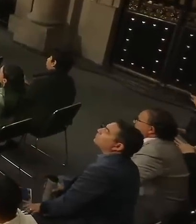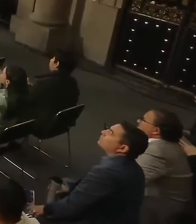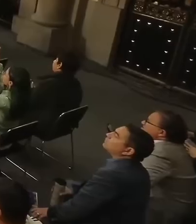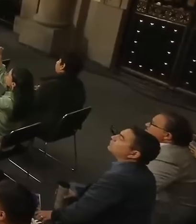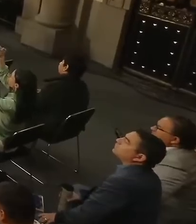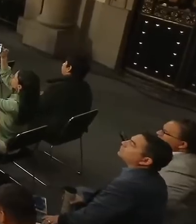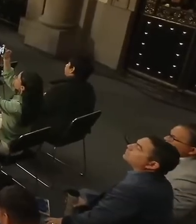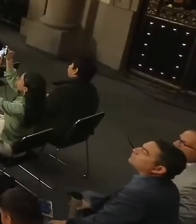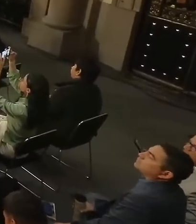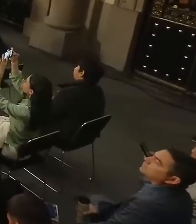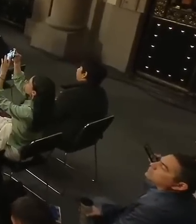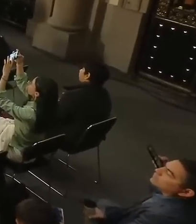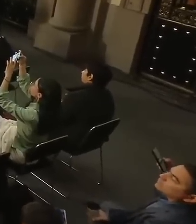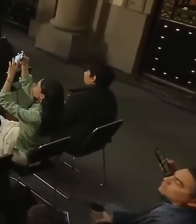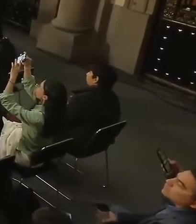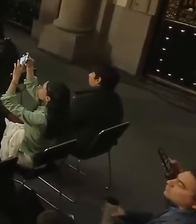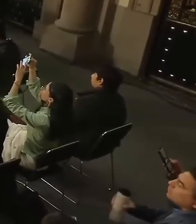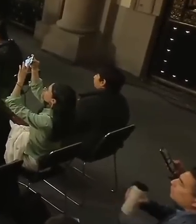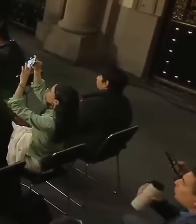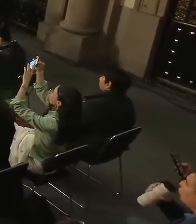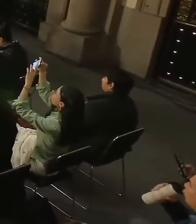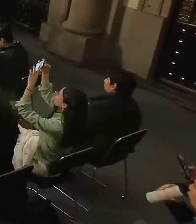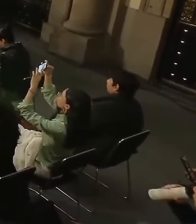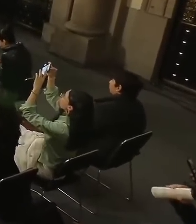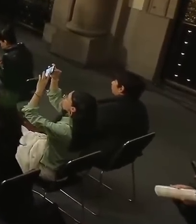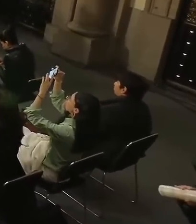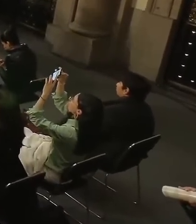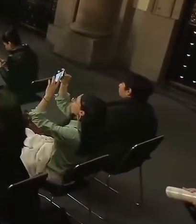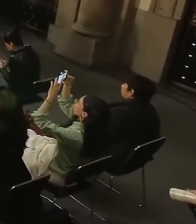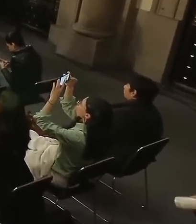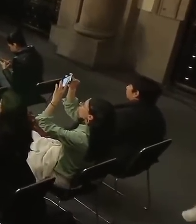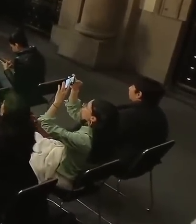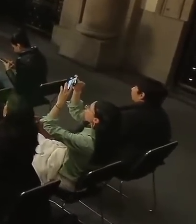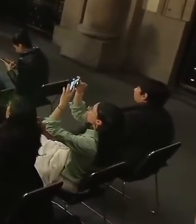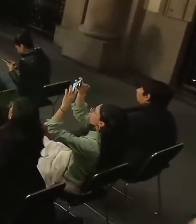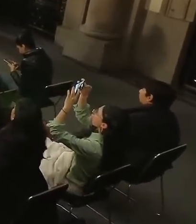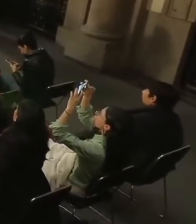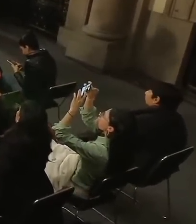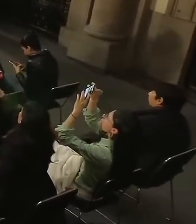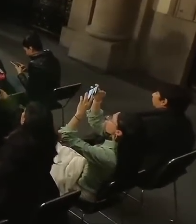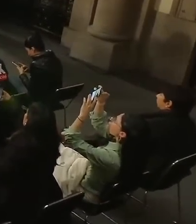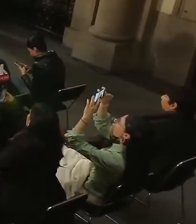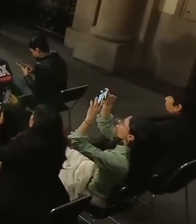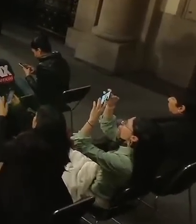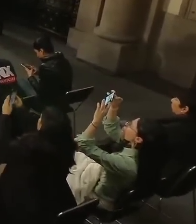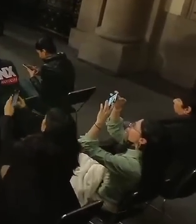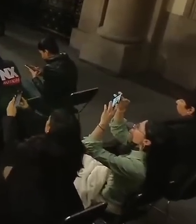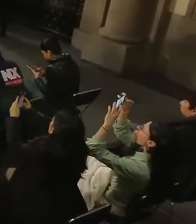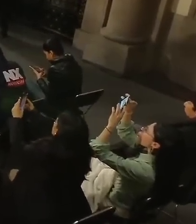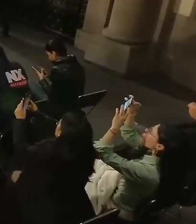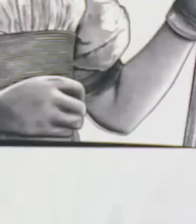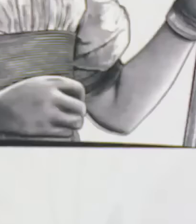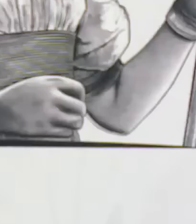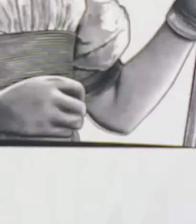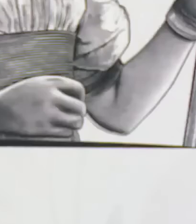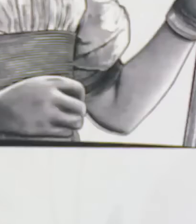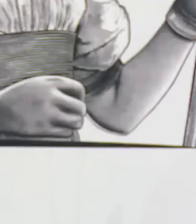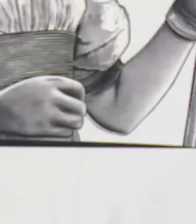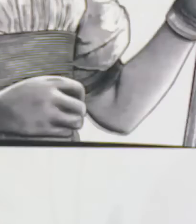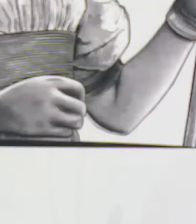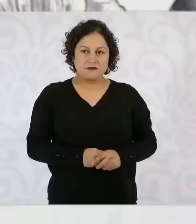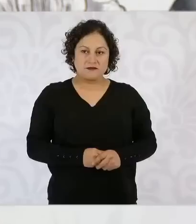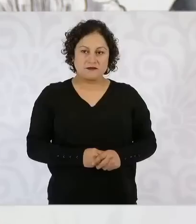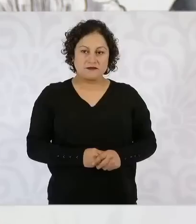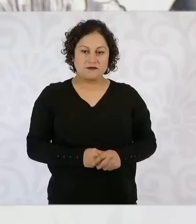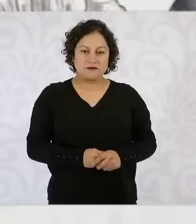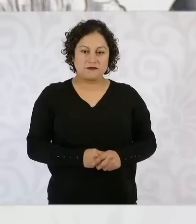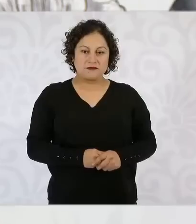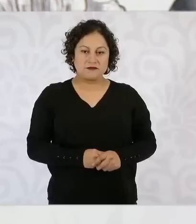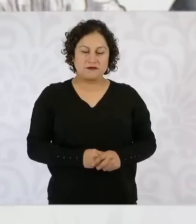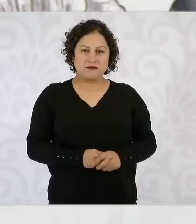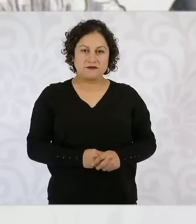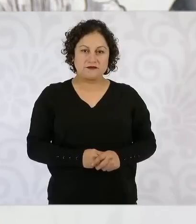Pues fue una siéntense por favor está el equipo conmigo porque realmente Esta es una labor del